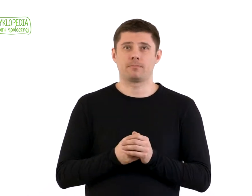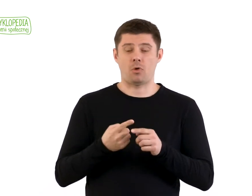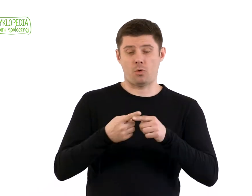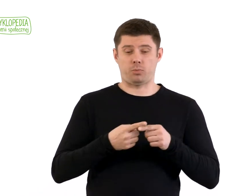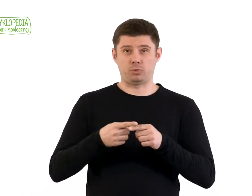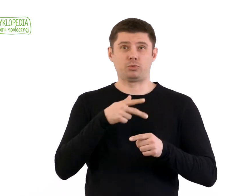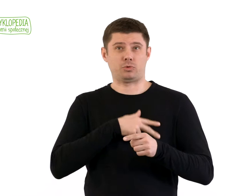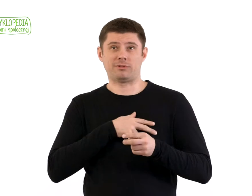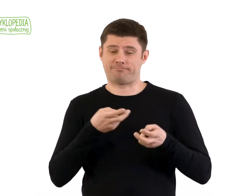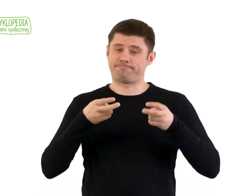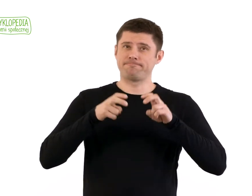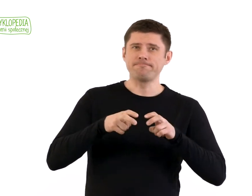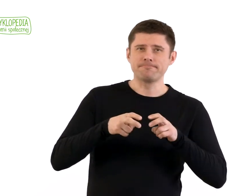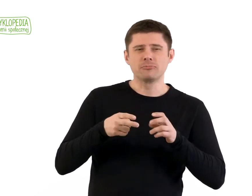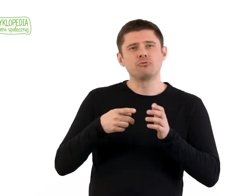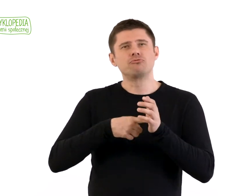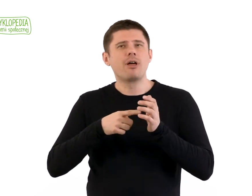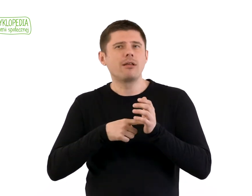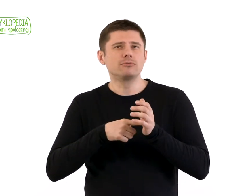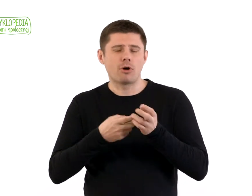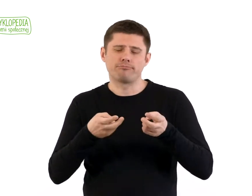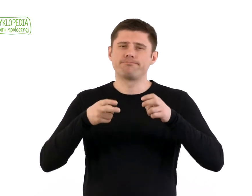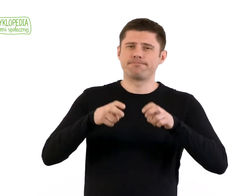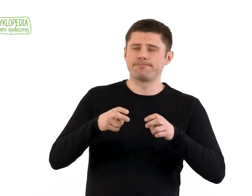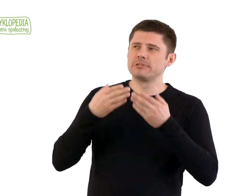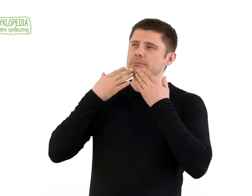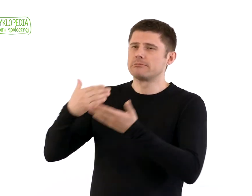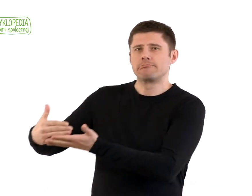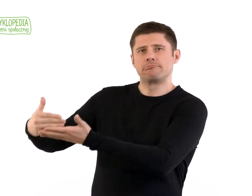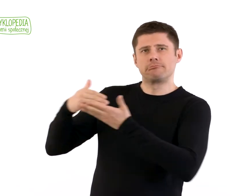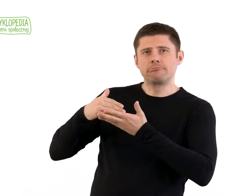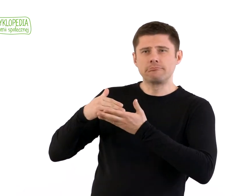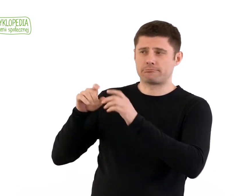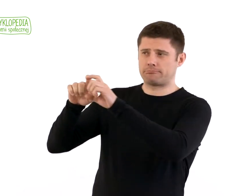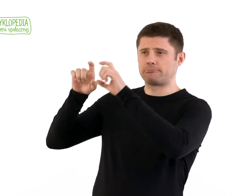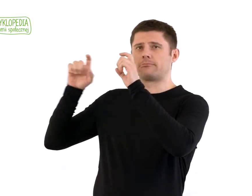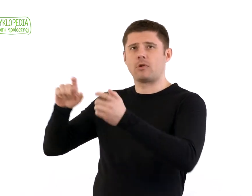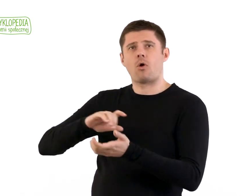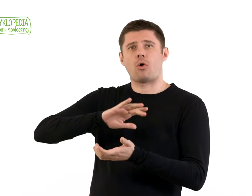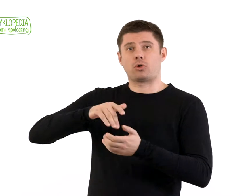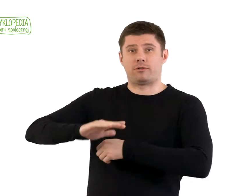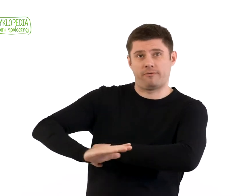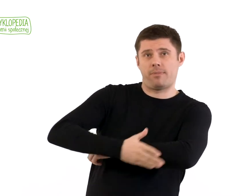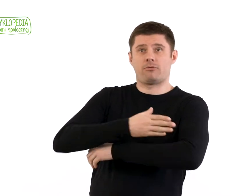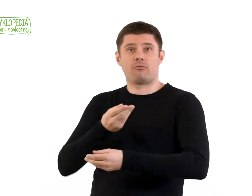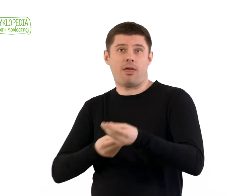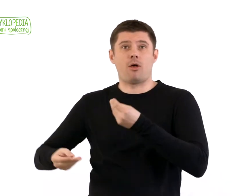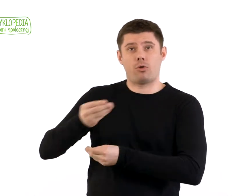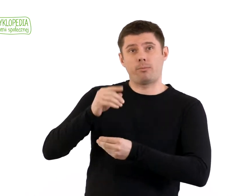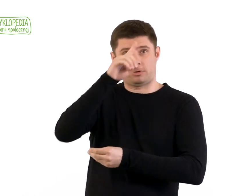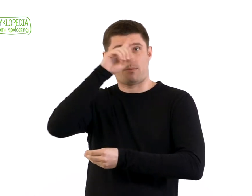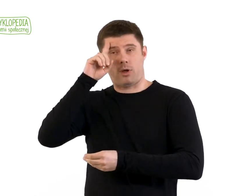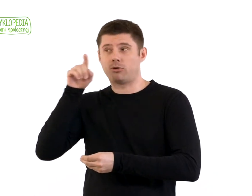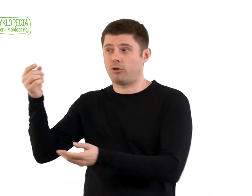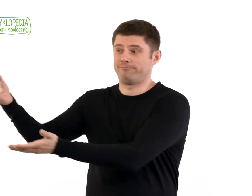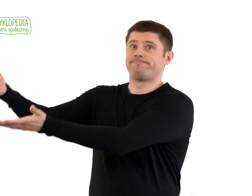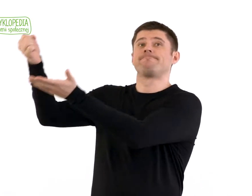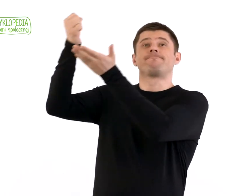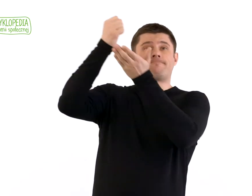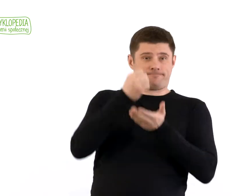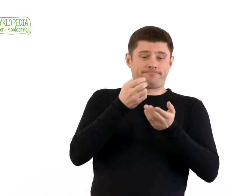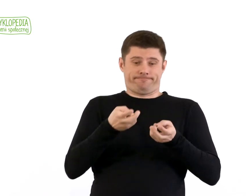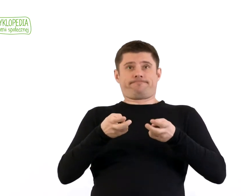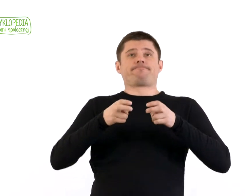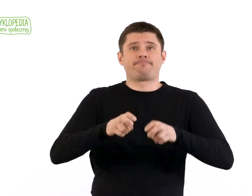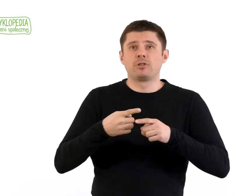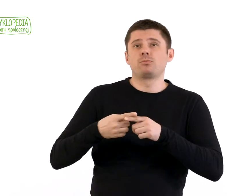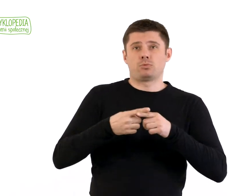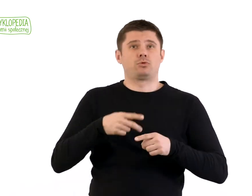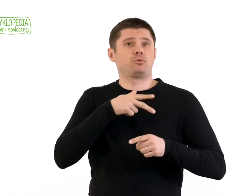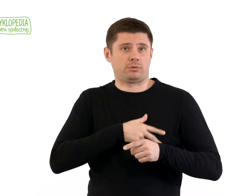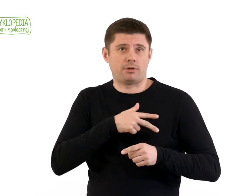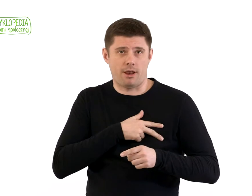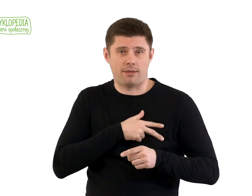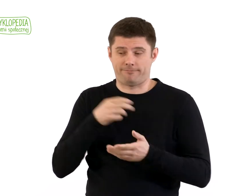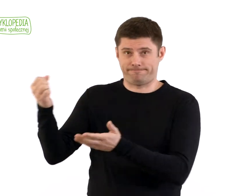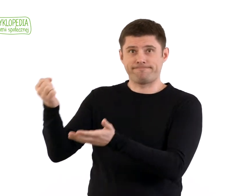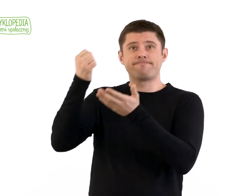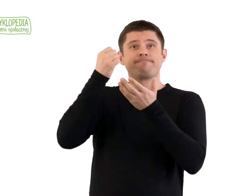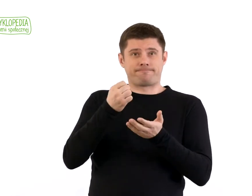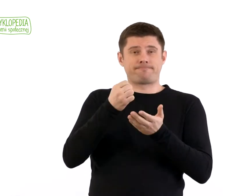Zazwyczaj spółdzielnie socjalne powstają przy wsparciu Ośrodków Wsparcia Ekonomii Społecznej, które przyznają im na ten cel dotacje.